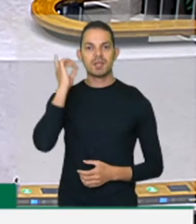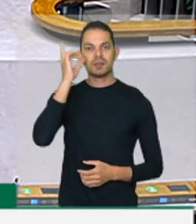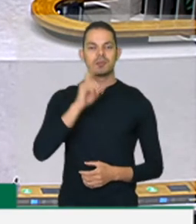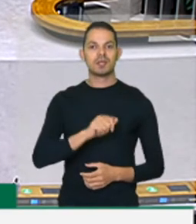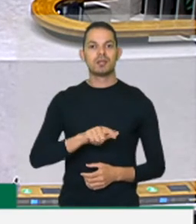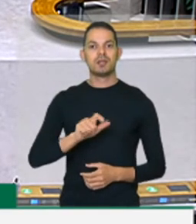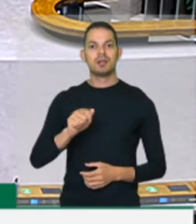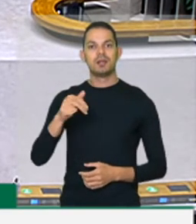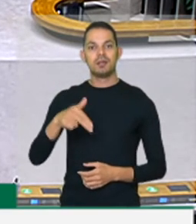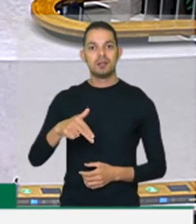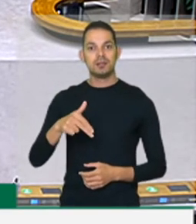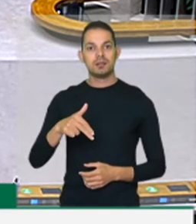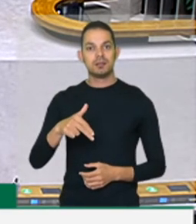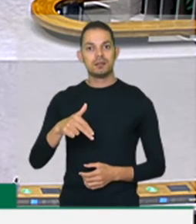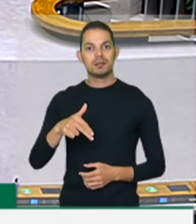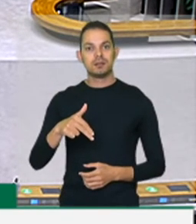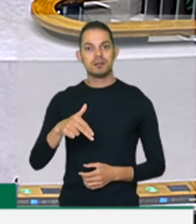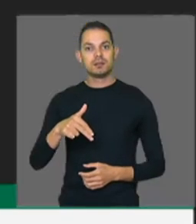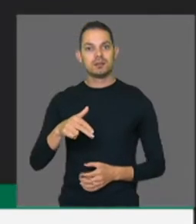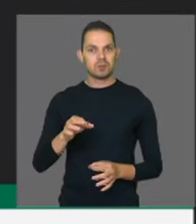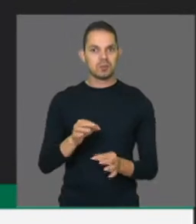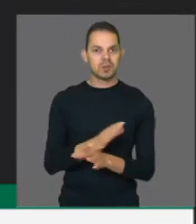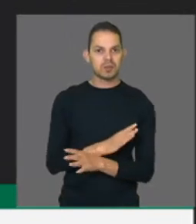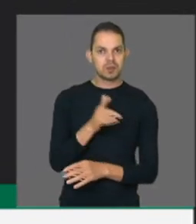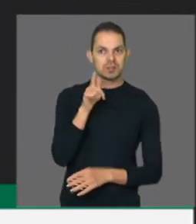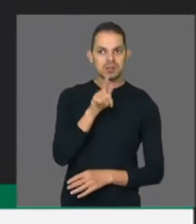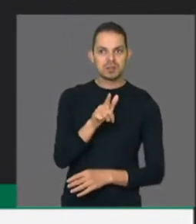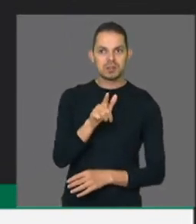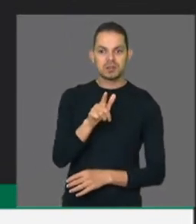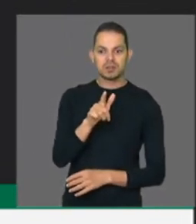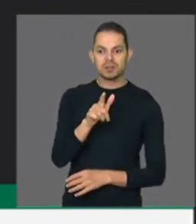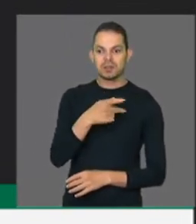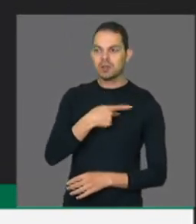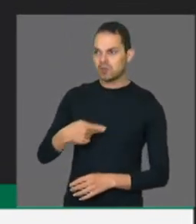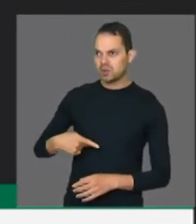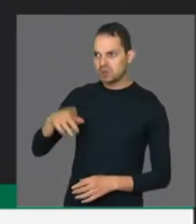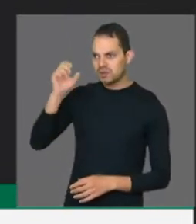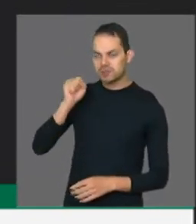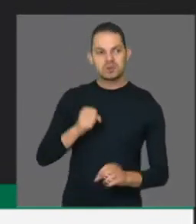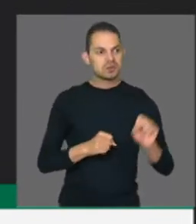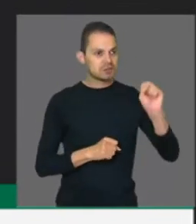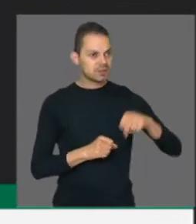MICROFONE E O VÍDEO. DEPUTADO ALAN RIQUE? PRONTO. [DEPUTADO]: SR. PRESIDENTE, ESTOU SENDO OUVIDO? -- [PRESIDENTE]: SIM.